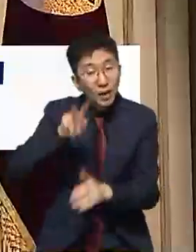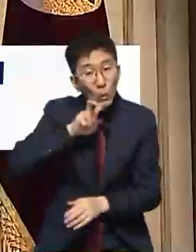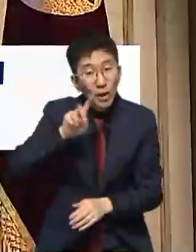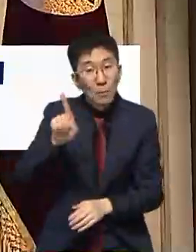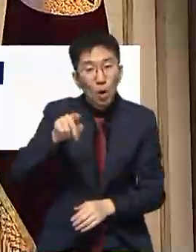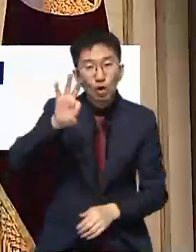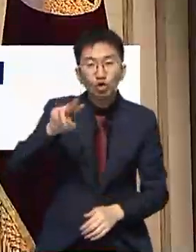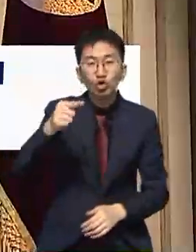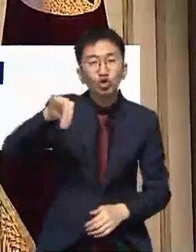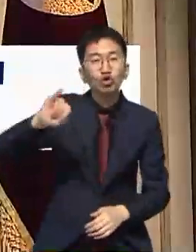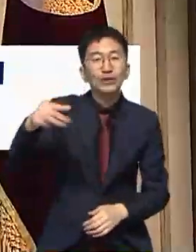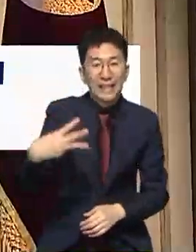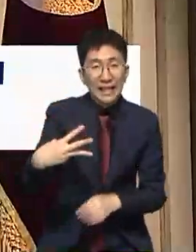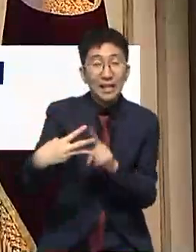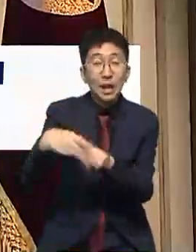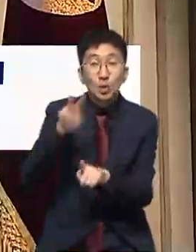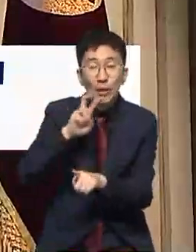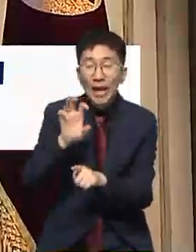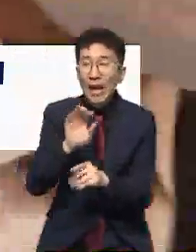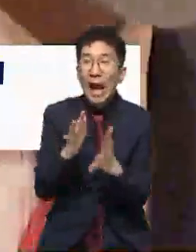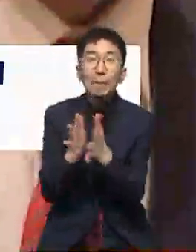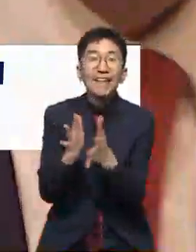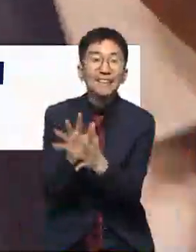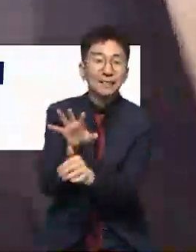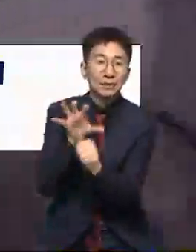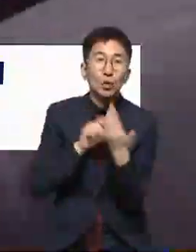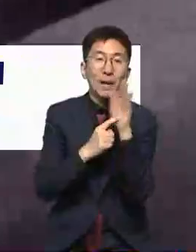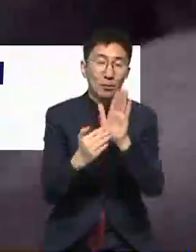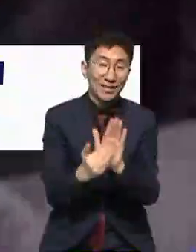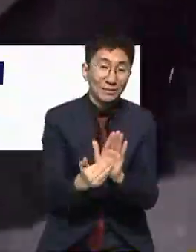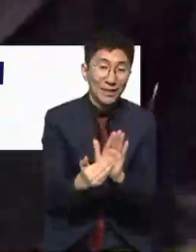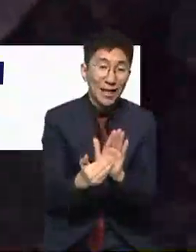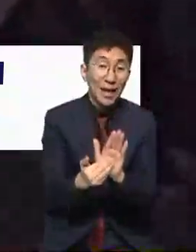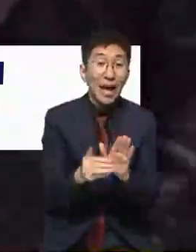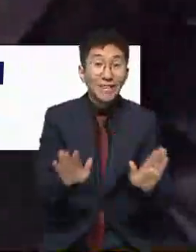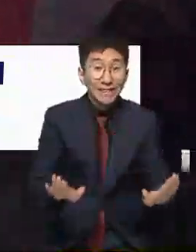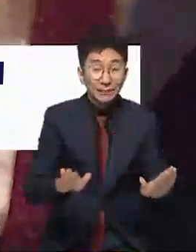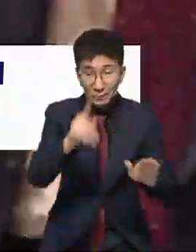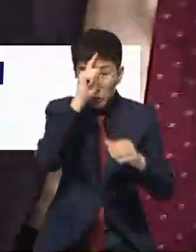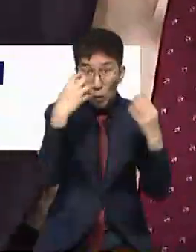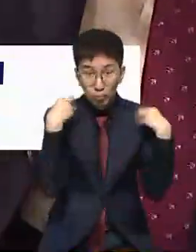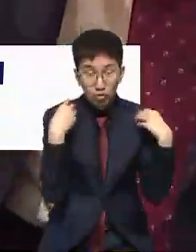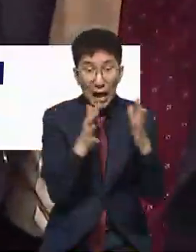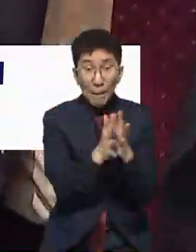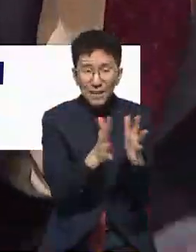로고송으로 가수 윤수일의 아파트 등을 발표했는데 현 정부의 부동산 실정을 부각하기 위한 것이라고 설명했습니다.